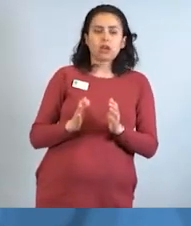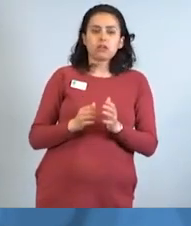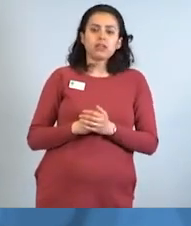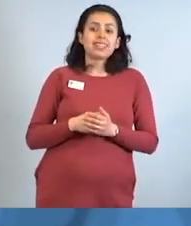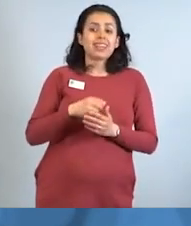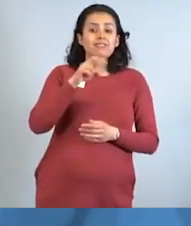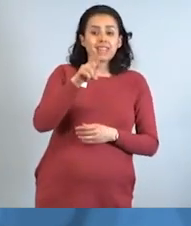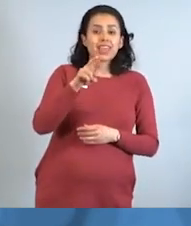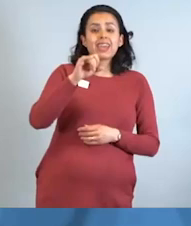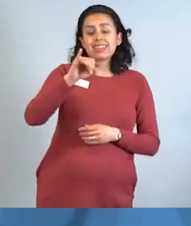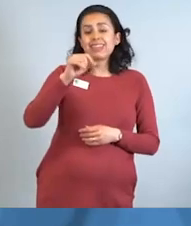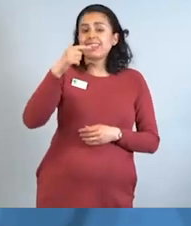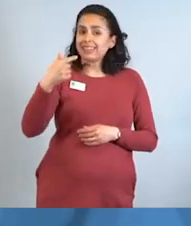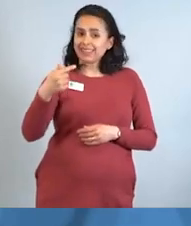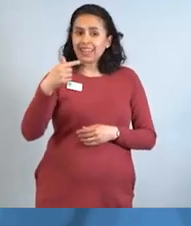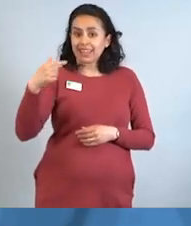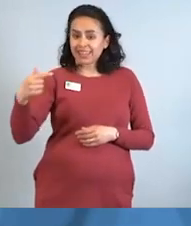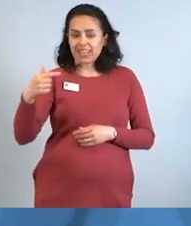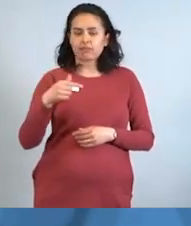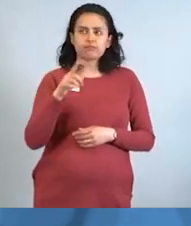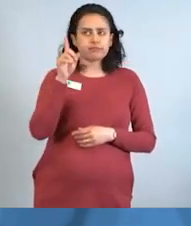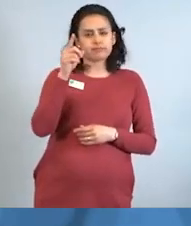Tämä ei ole vielä sen virallinen nimi.